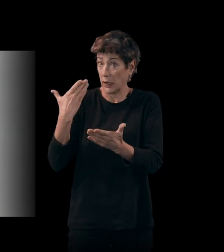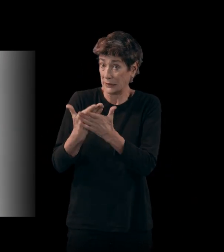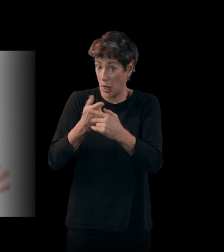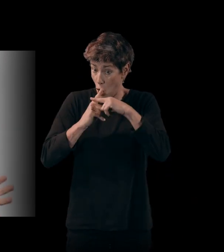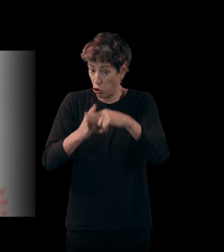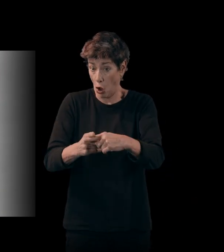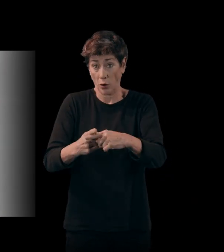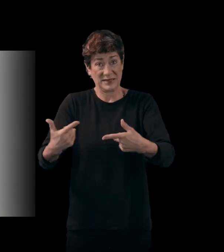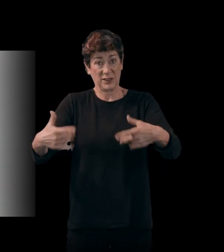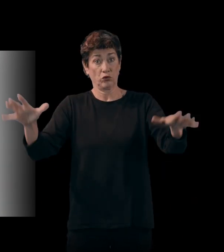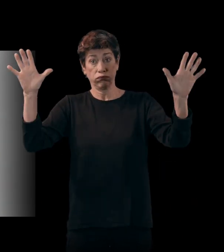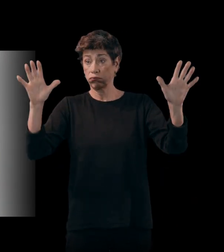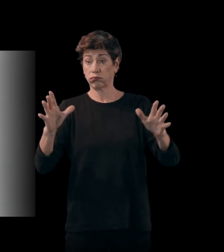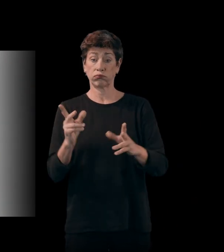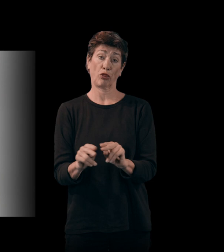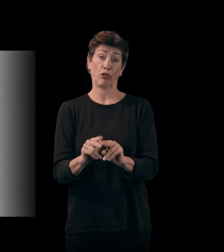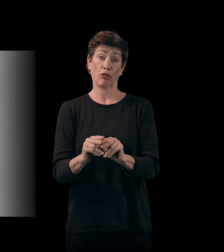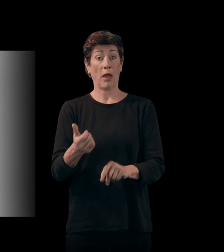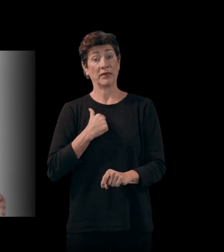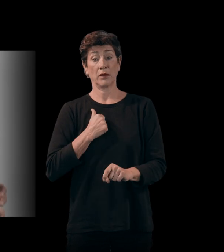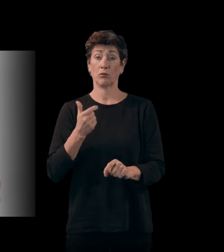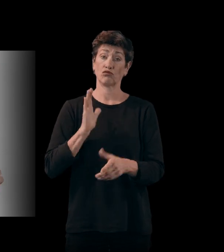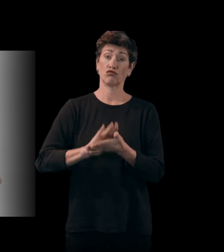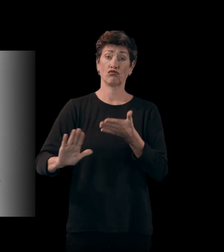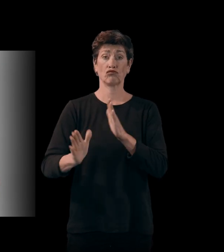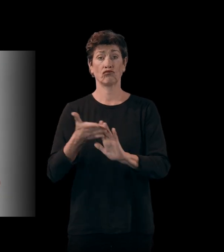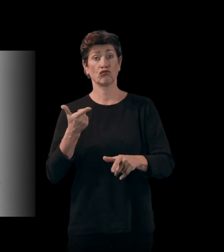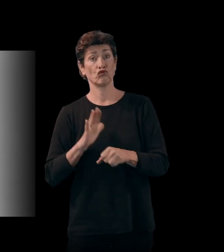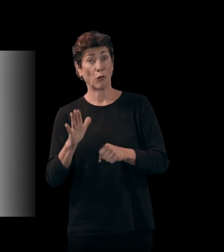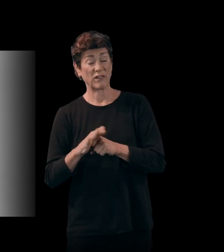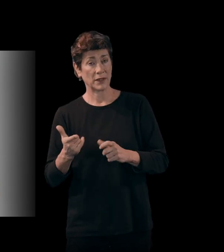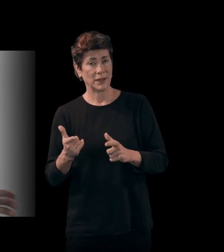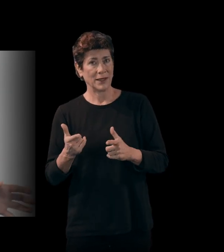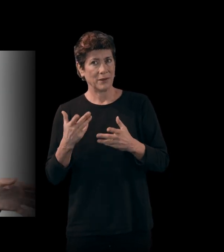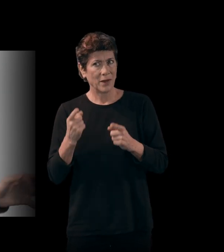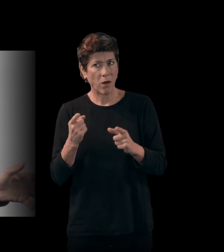voilà, un récit intime et ça suffirait. Et quelque chose d'aussi important, d'une part, vous le mettez en jeu